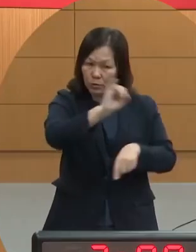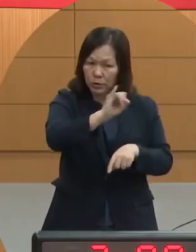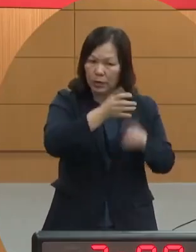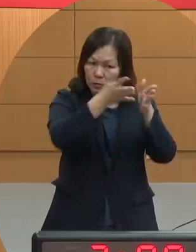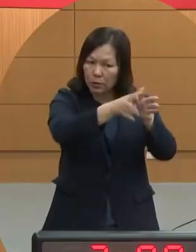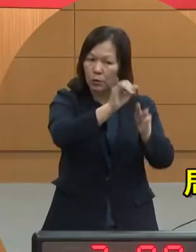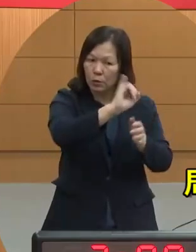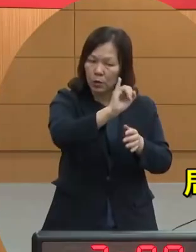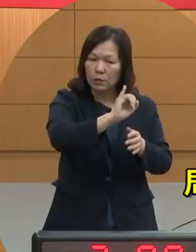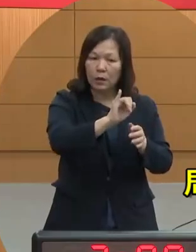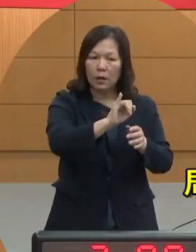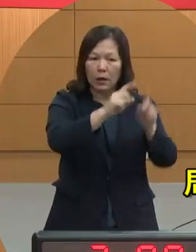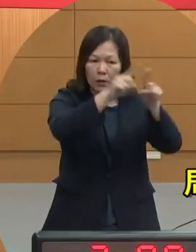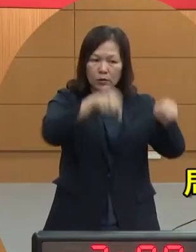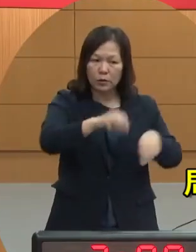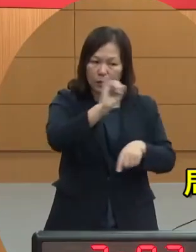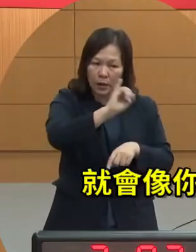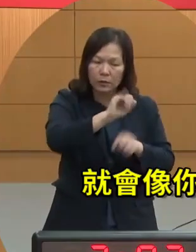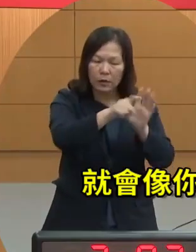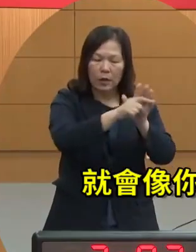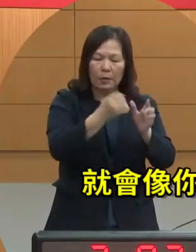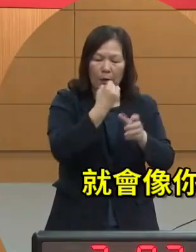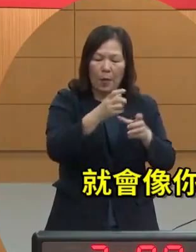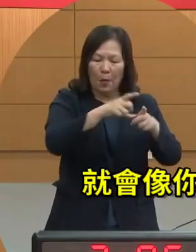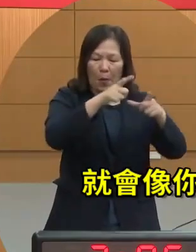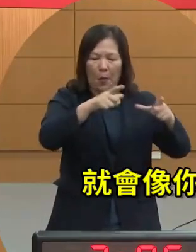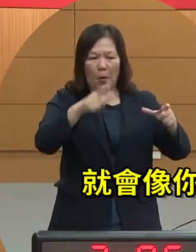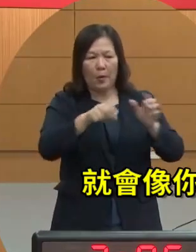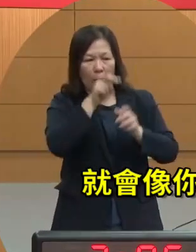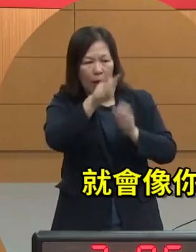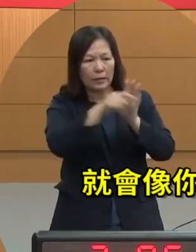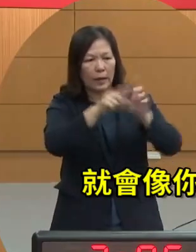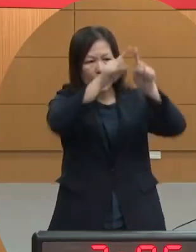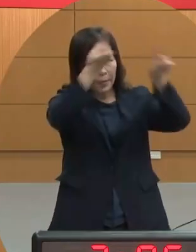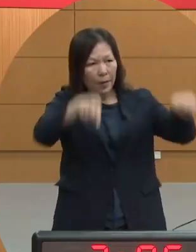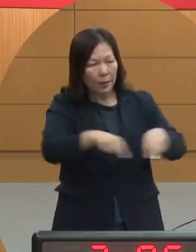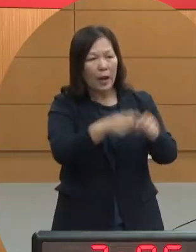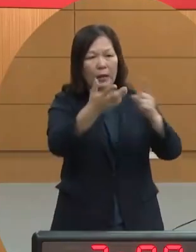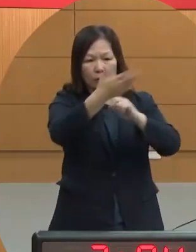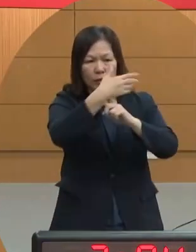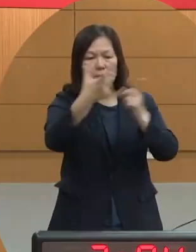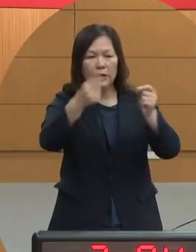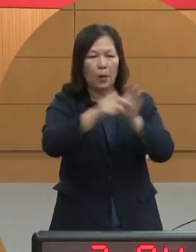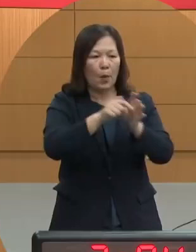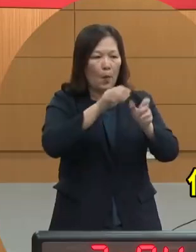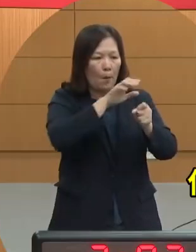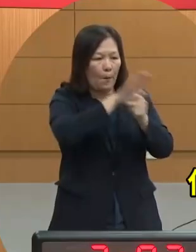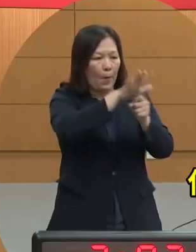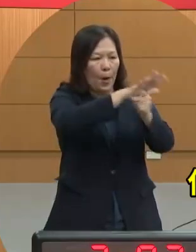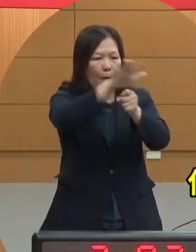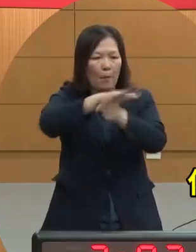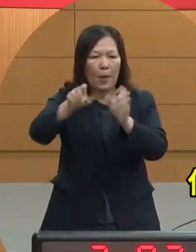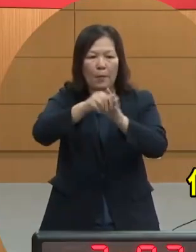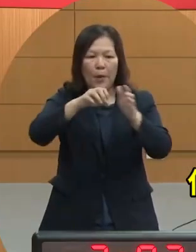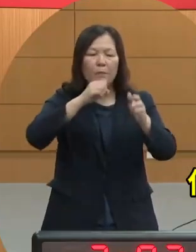我告訴你 周家的旗 周家的勢力 就會像你現在看到的看板跟旗子一樣 遍布屏東 你不會有翻身的機會